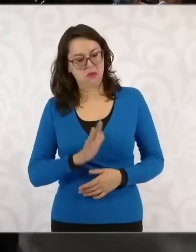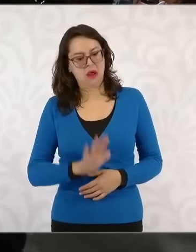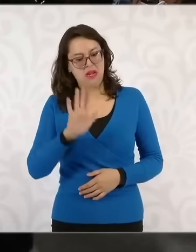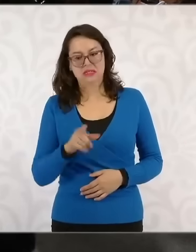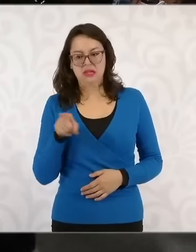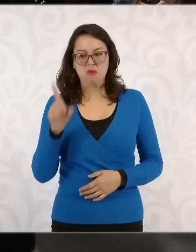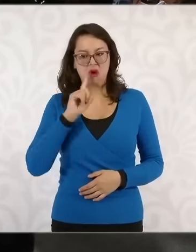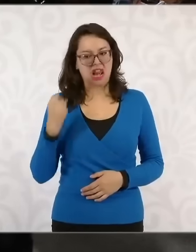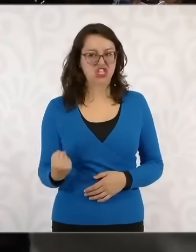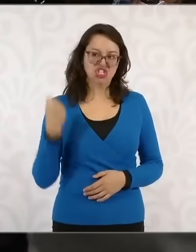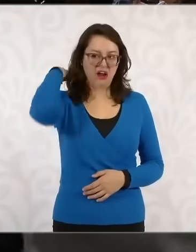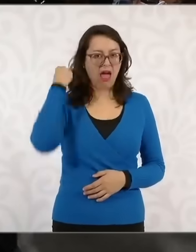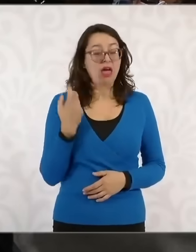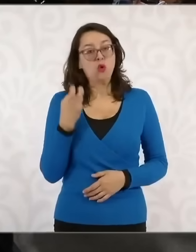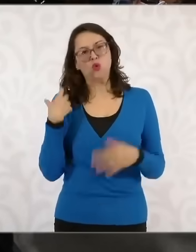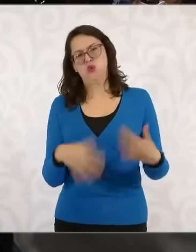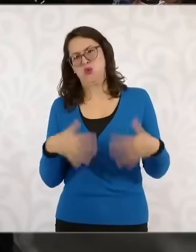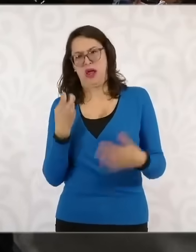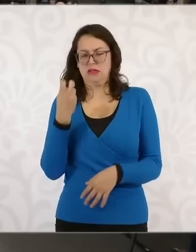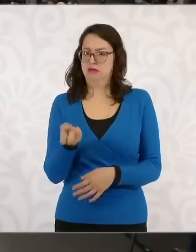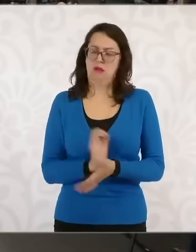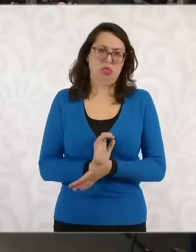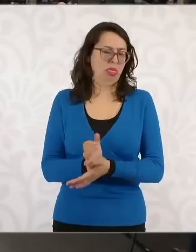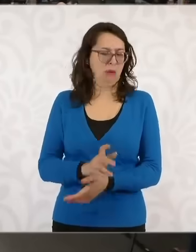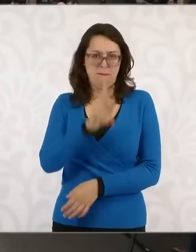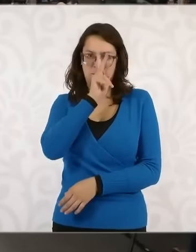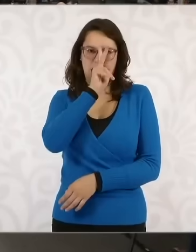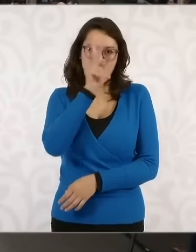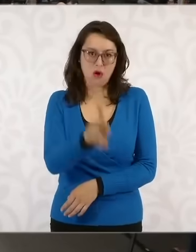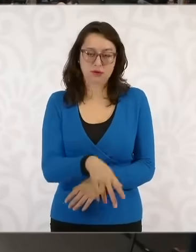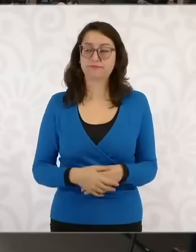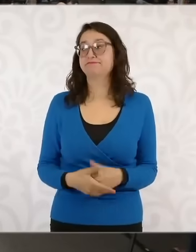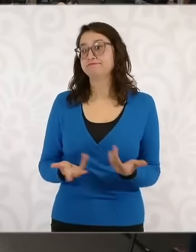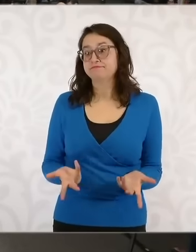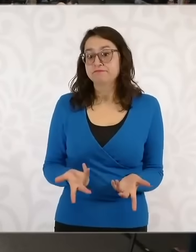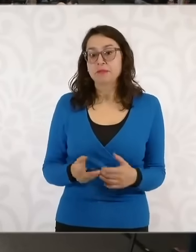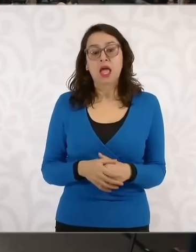presidenta. Eh, bueno, pues hay dos preguntas obligadas el día de hoy. Por una parte, pues eh ya